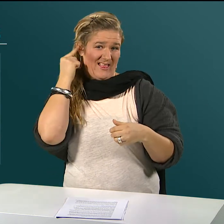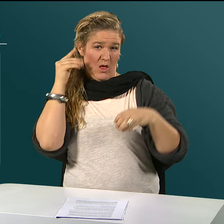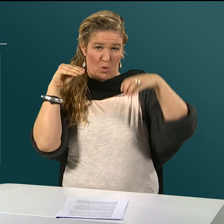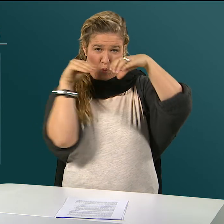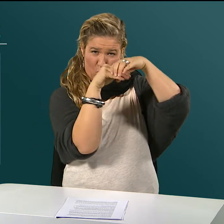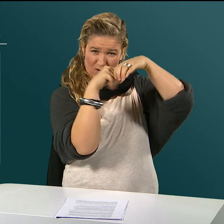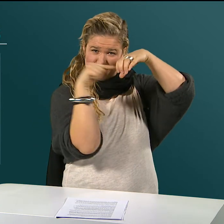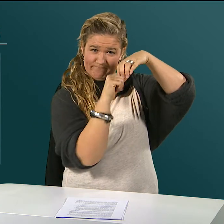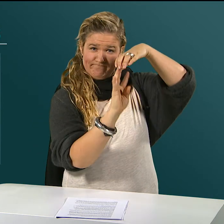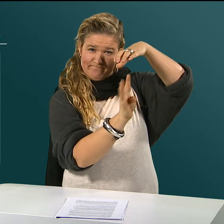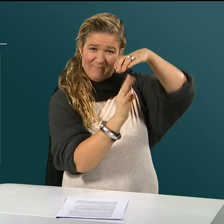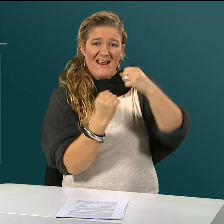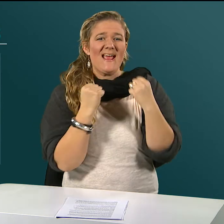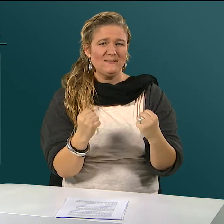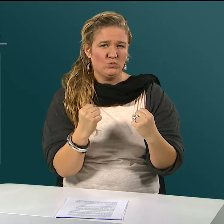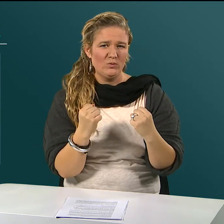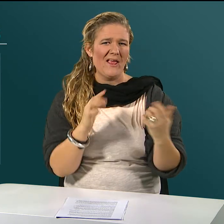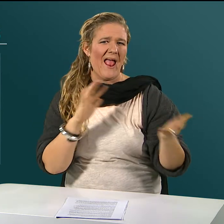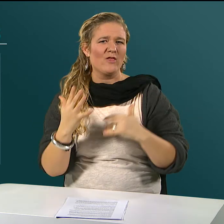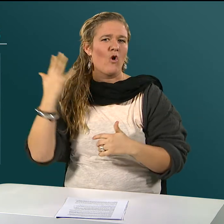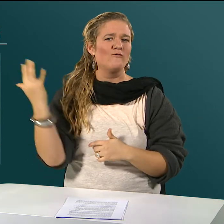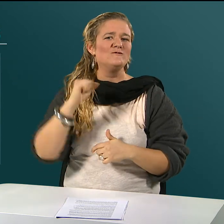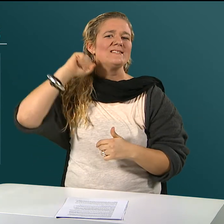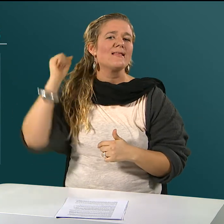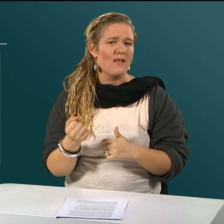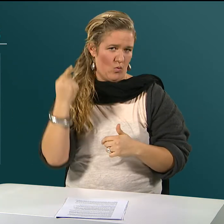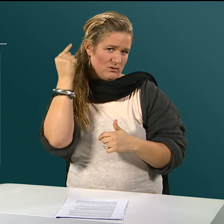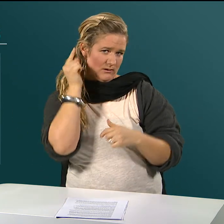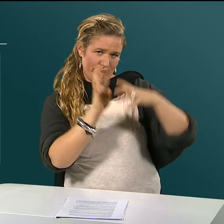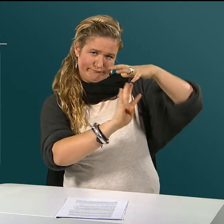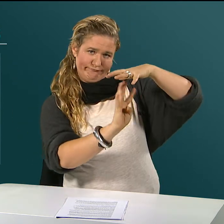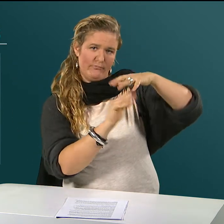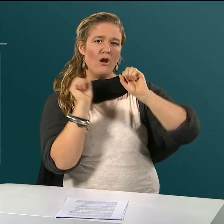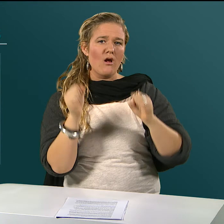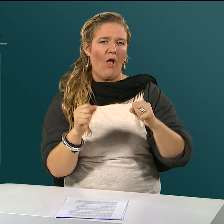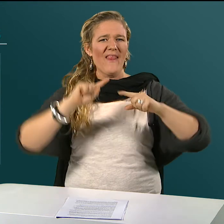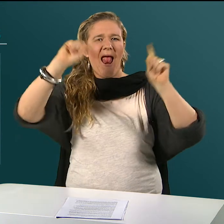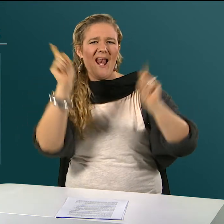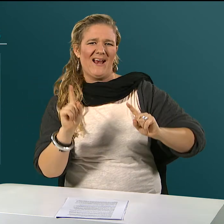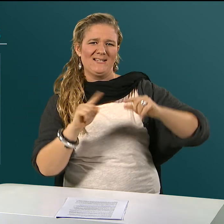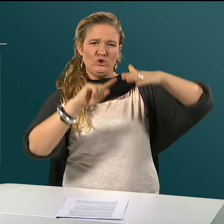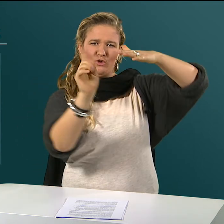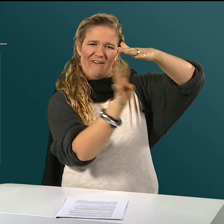Eine gesunder Cochlea braucht über 15‘000 dieser Haare, die die mechanischen Schwingungen